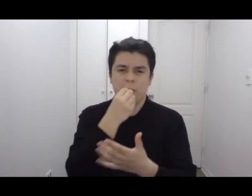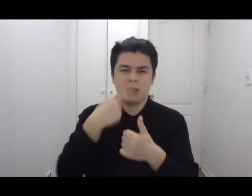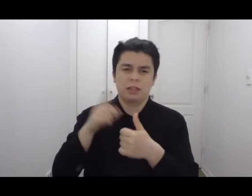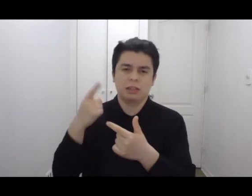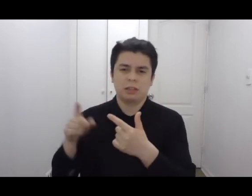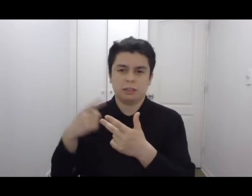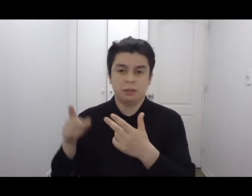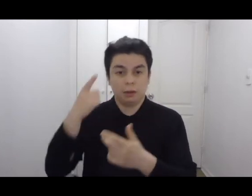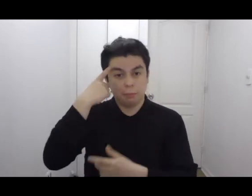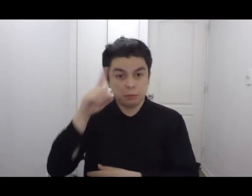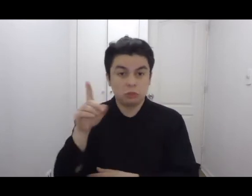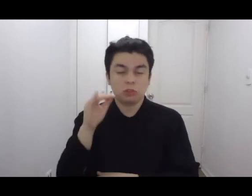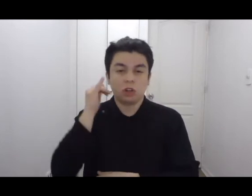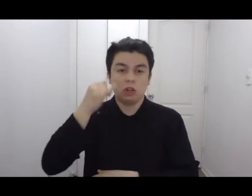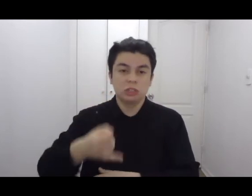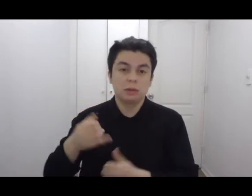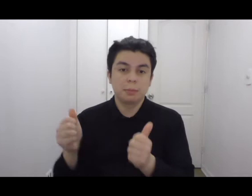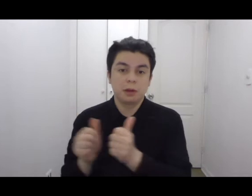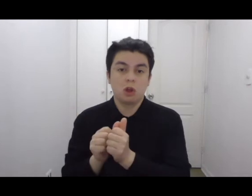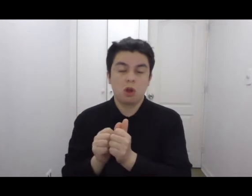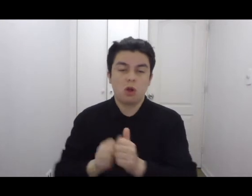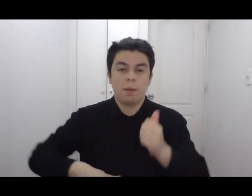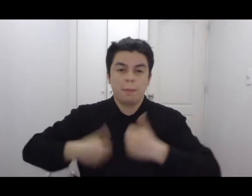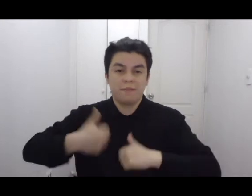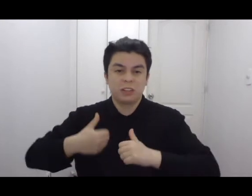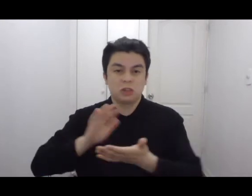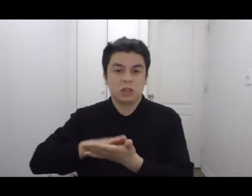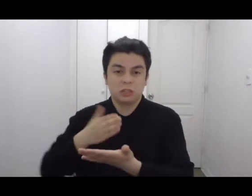de tipos de alimentación es diferentes siempre orientados por un profesional de la salud